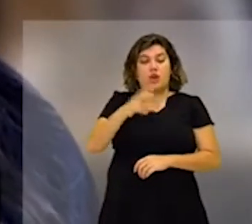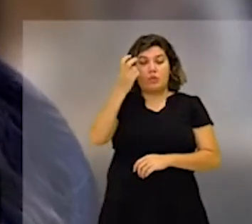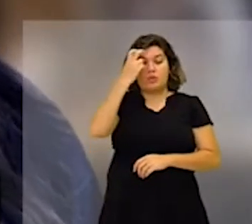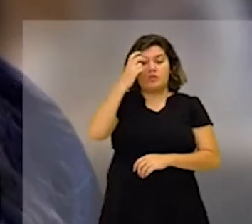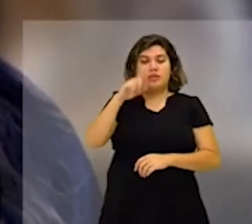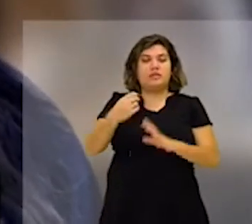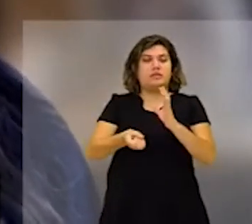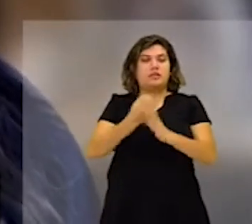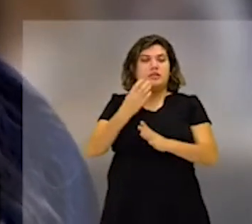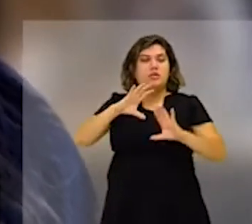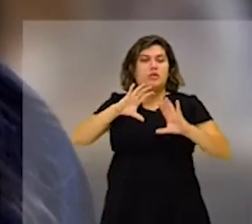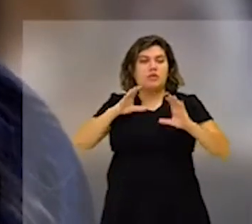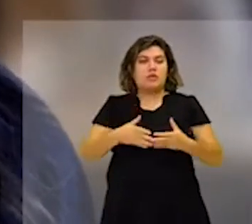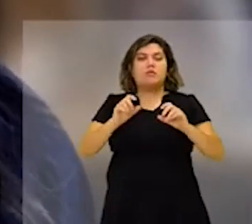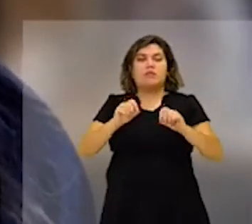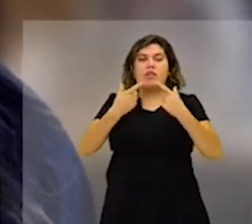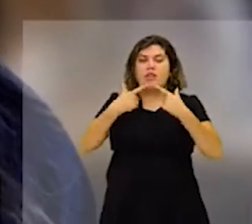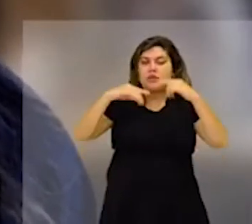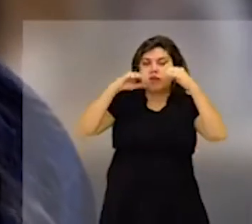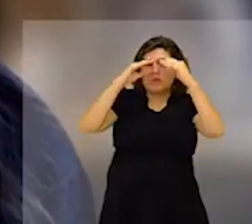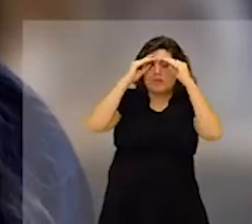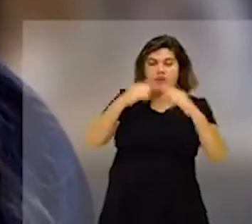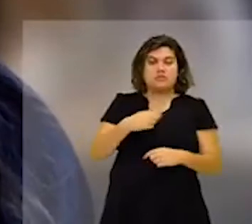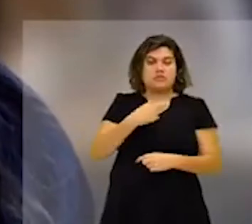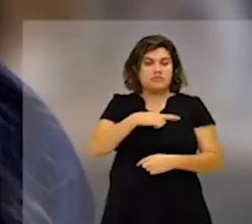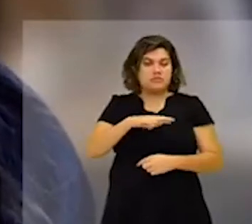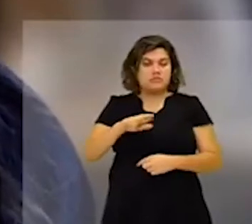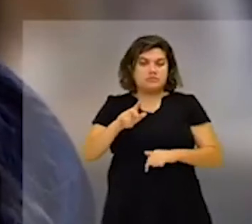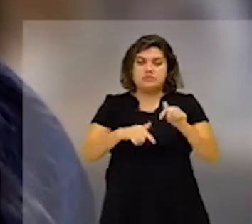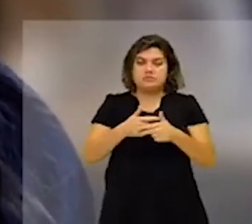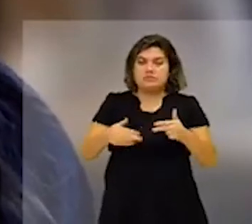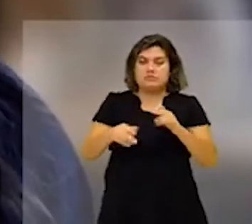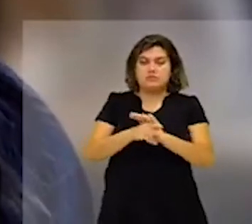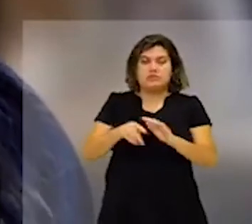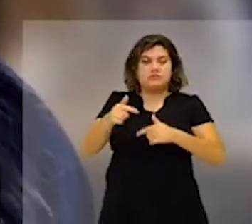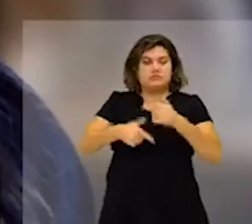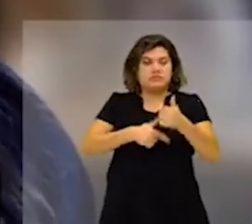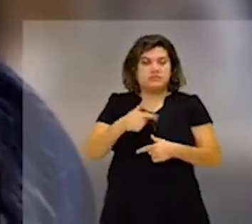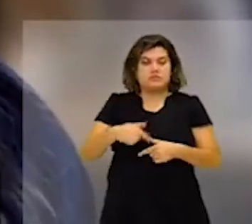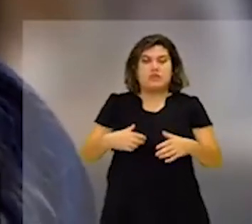da linguagem da religião dos instrumentos de trabalho das formas de habitação vestuário